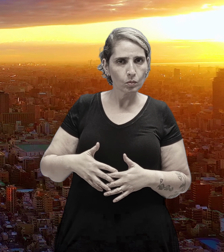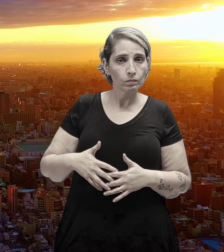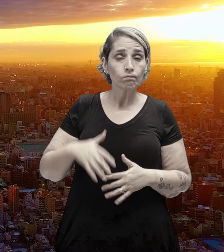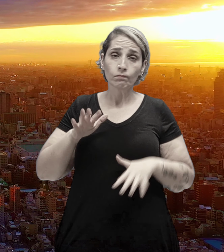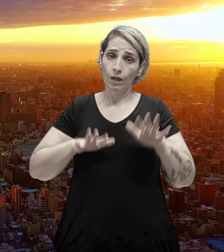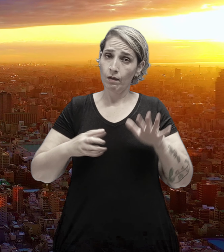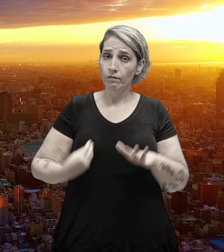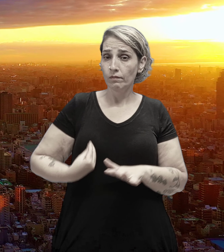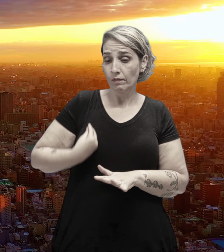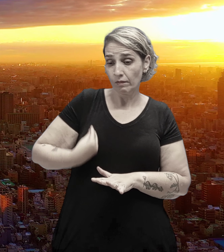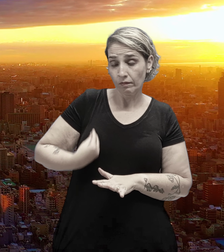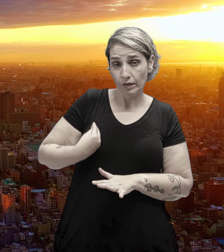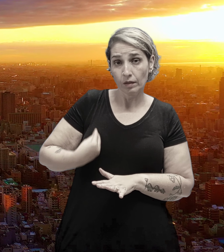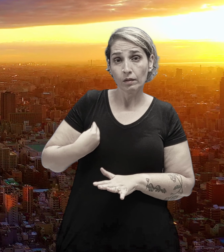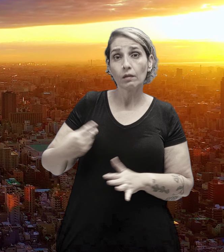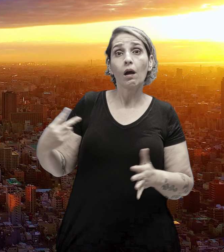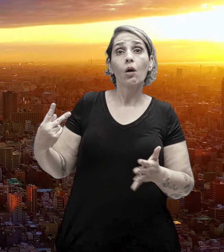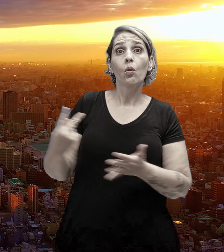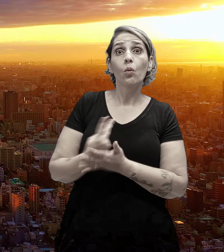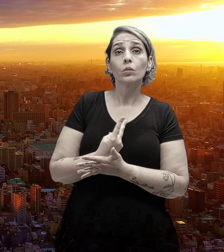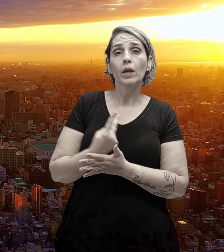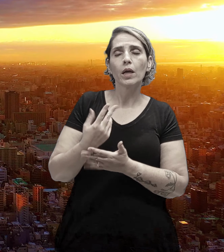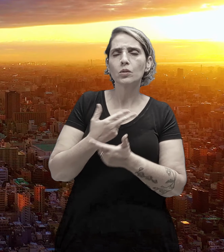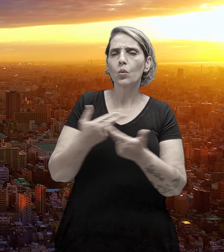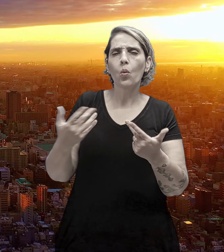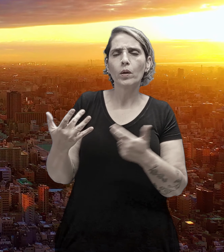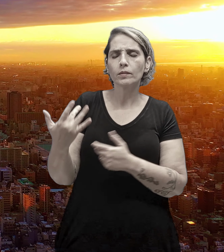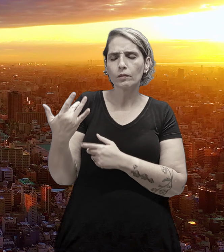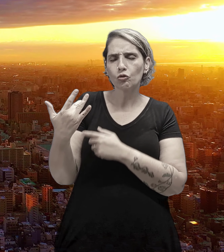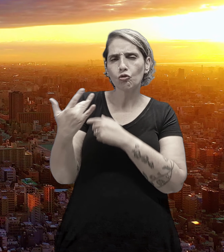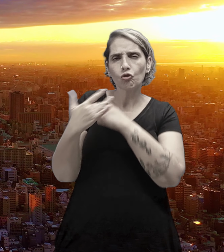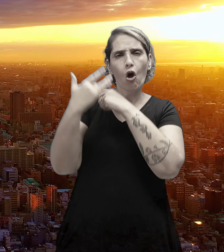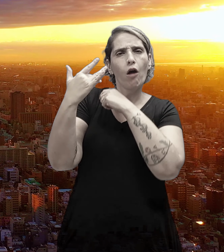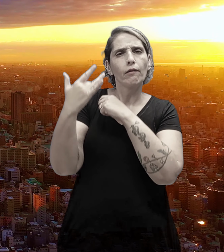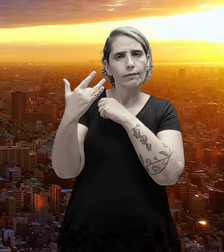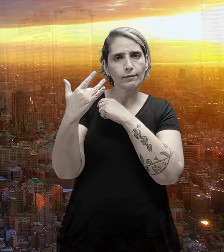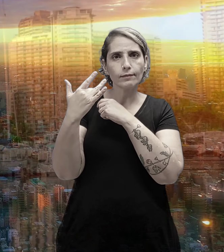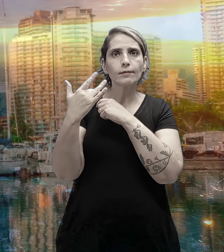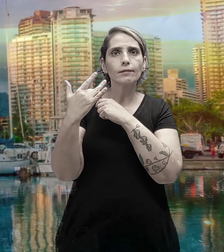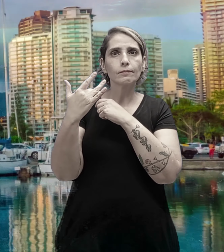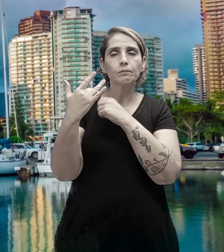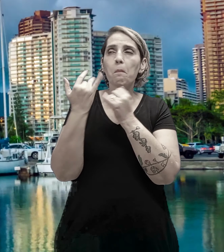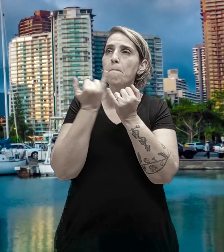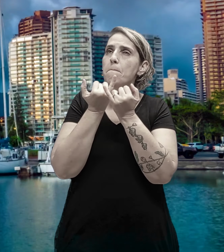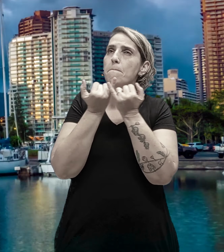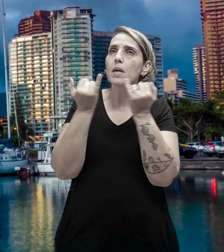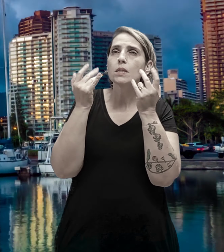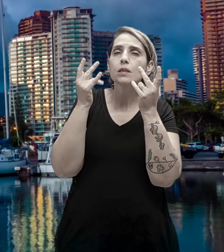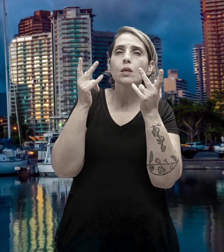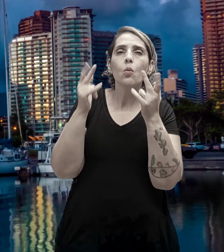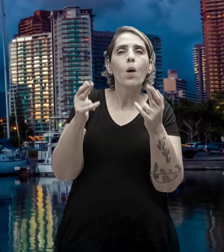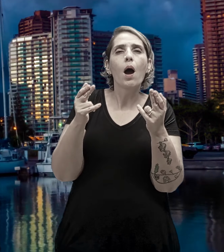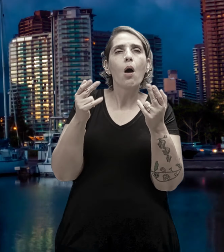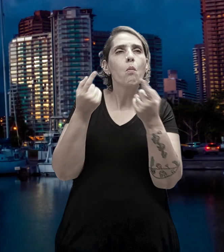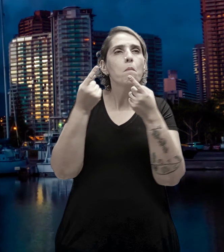Há momentos na vida em que algo nos toca profundamente, como se uma melodia silenciosa